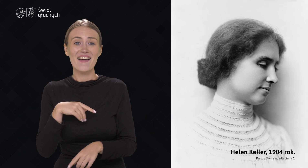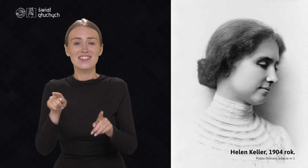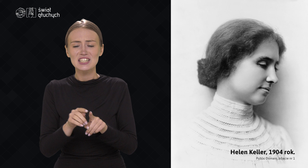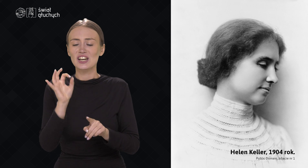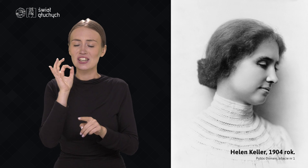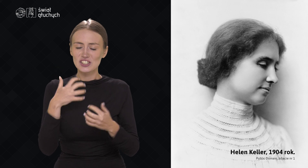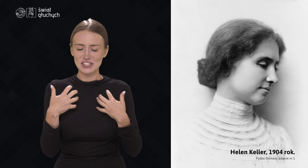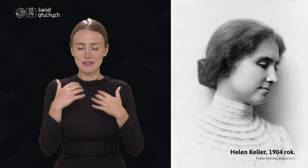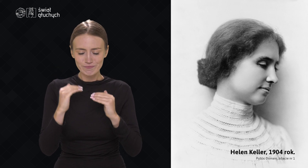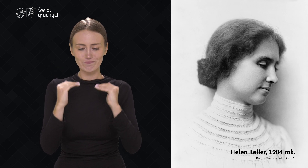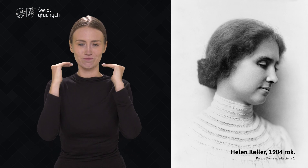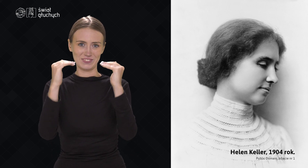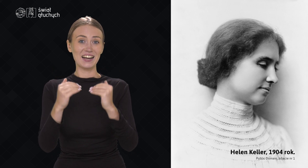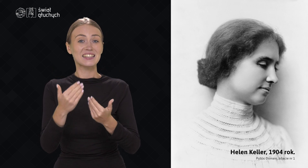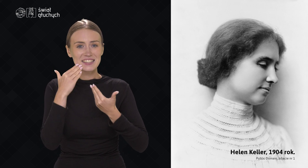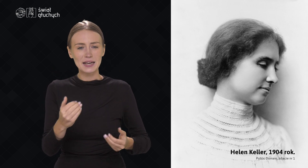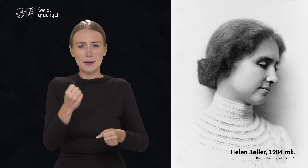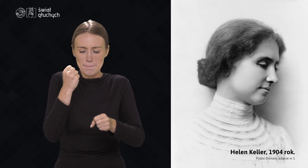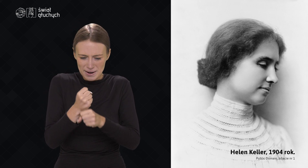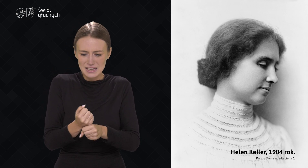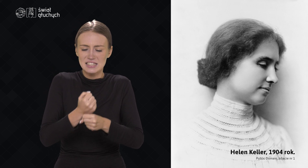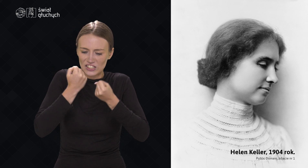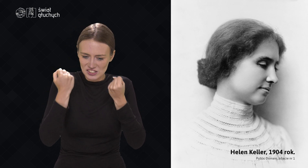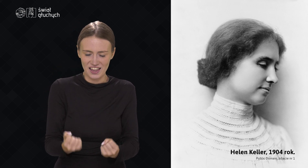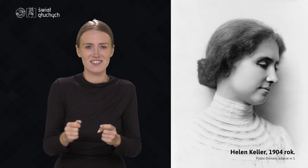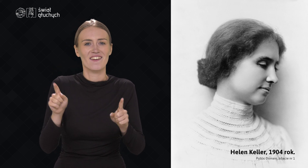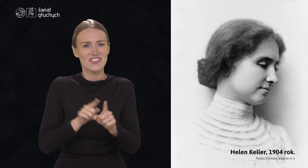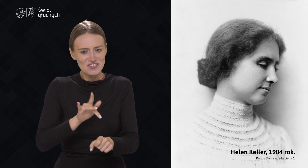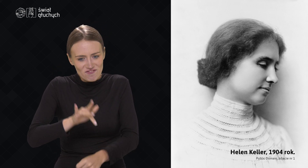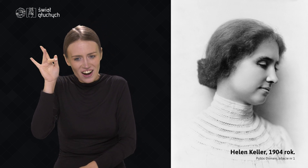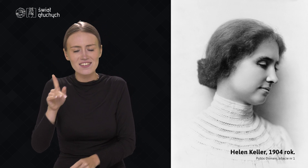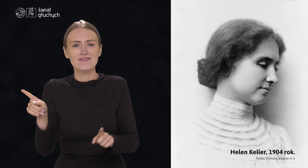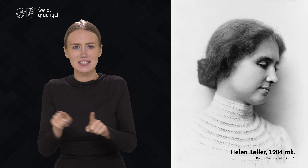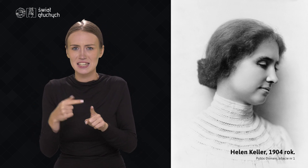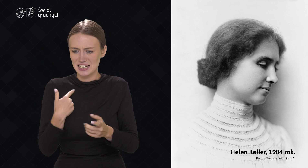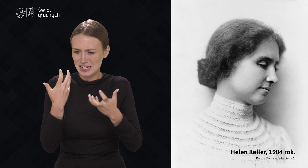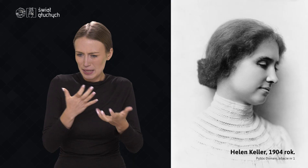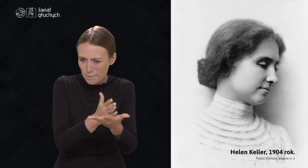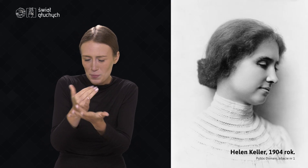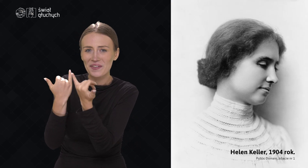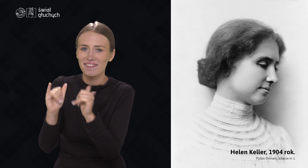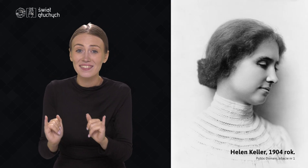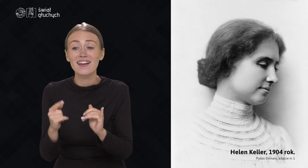Dzięki swojej ciężkiej pracy, zawziętości i wrażliwości na los innych,